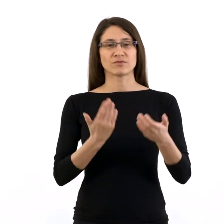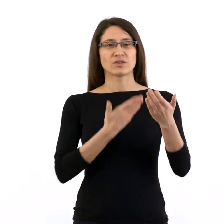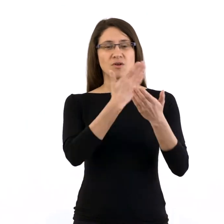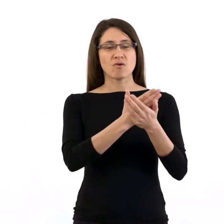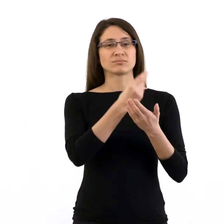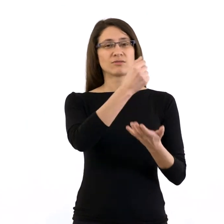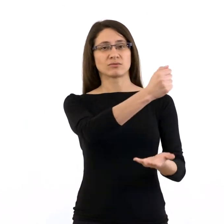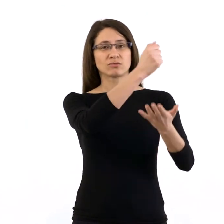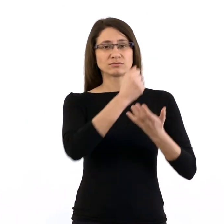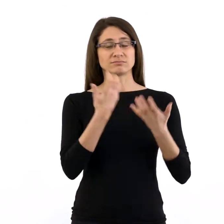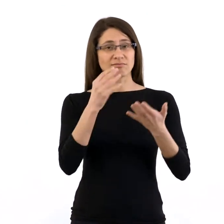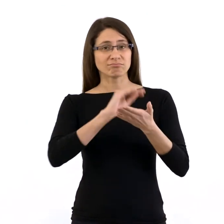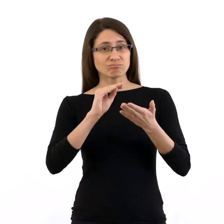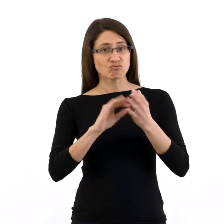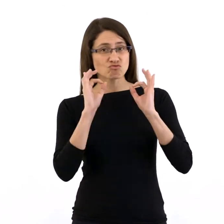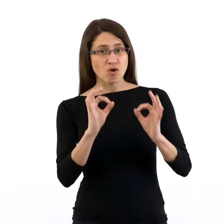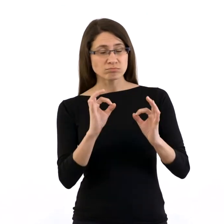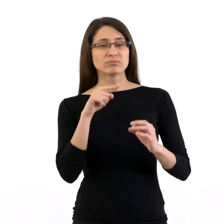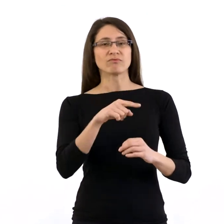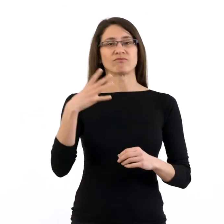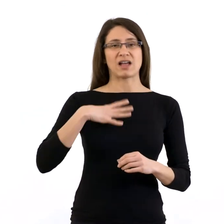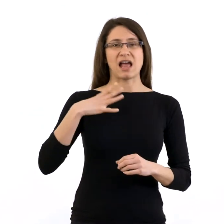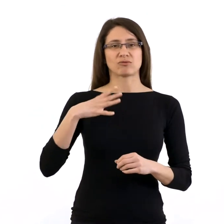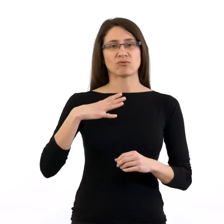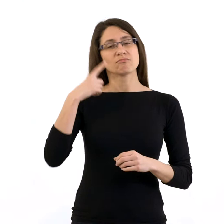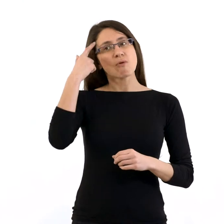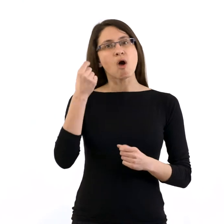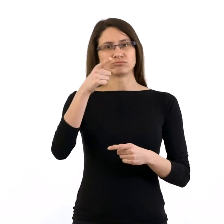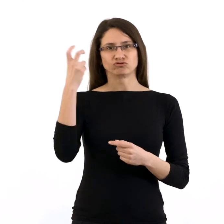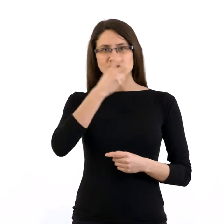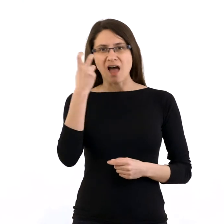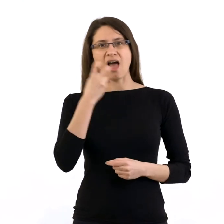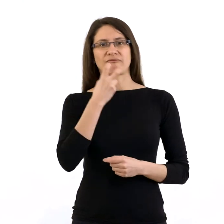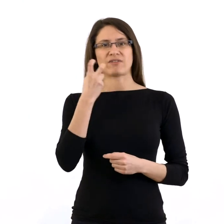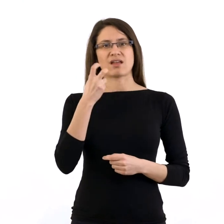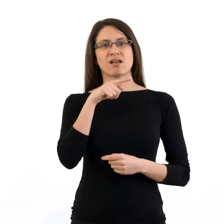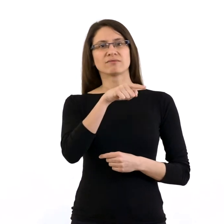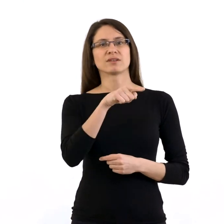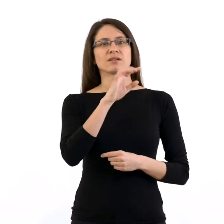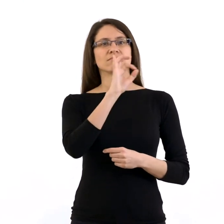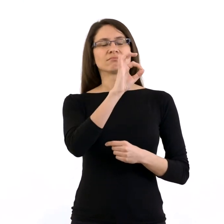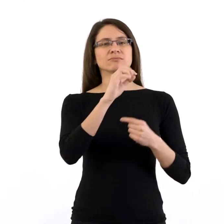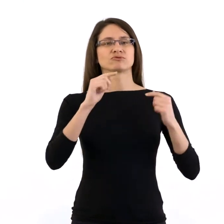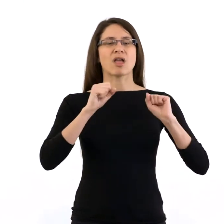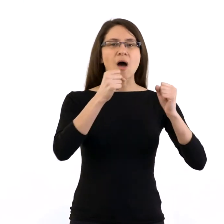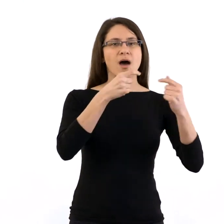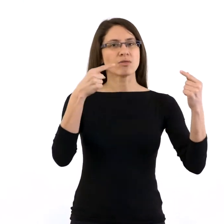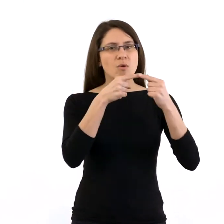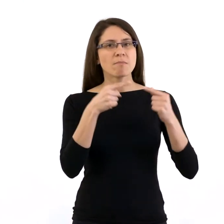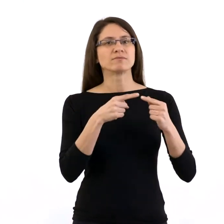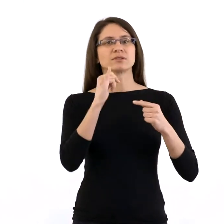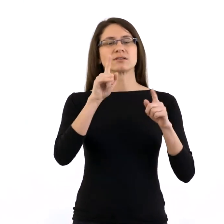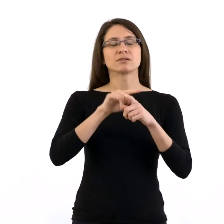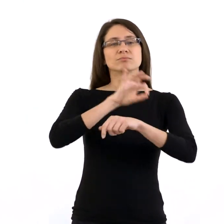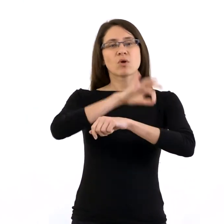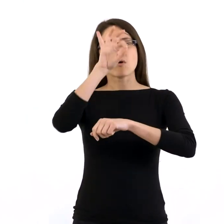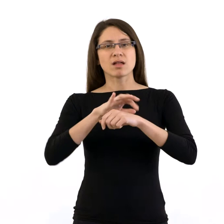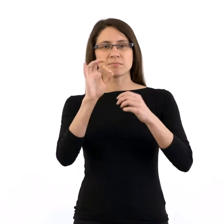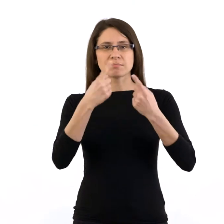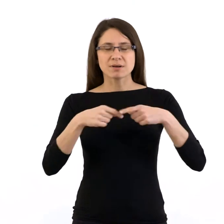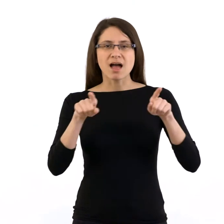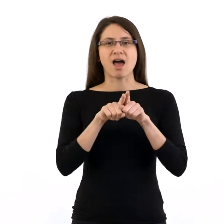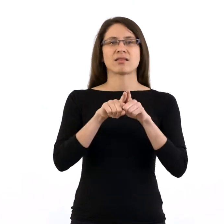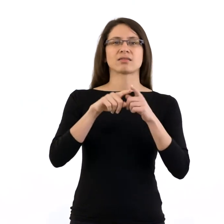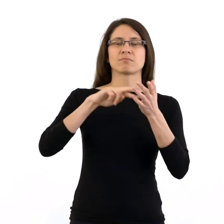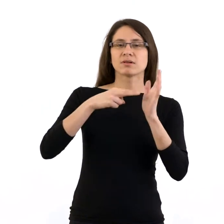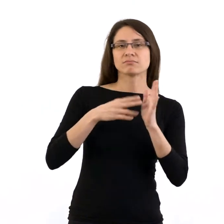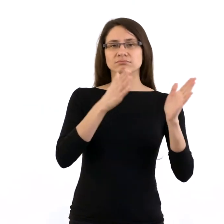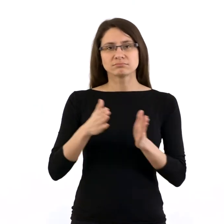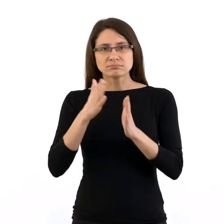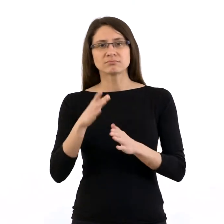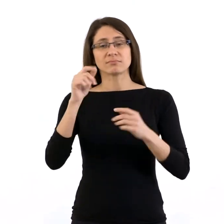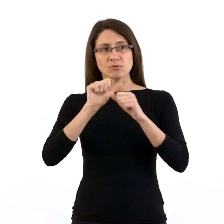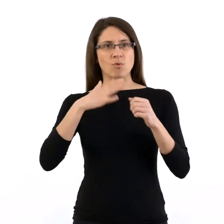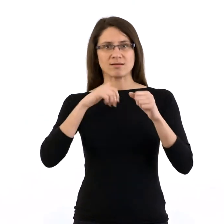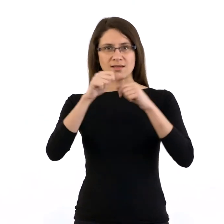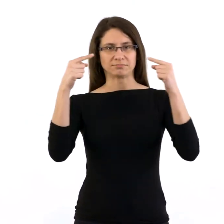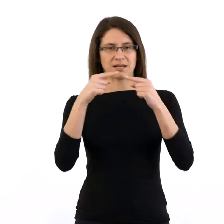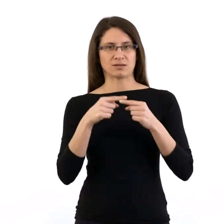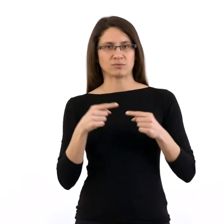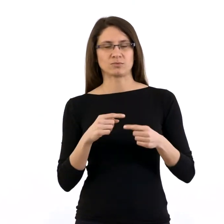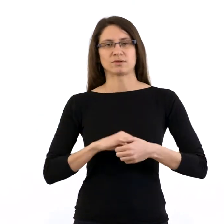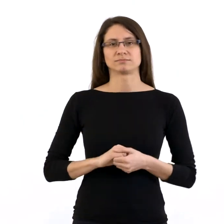Najlepszym sposobem na napisanie dobrego wniosku o dotację jest posiadanie ciekawego pomysłu na konkretne działanie i mającego sens planu realizacji tego działania.